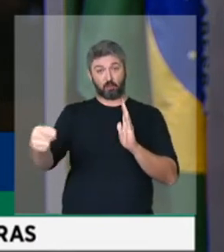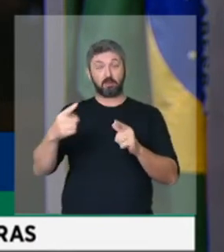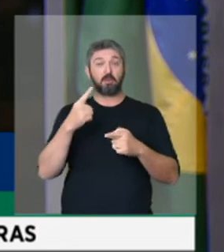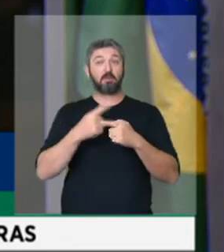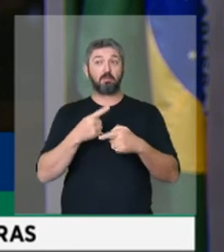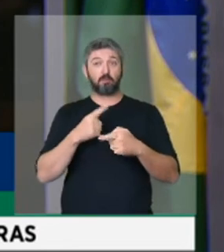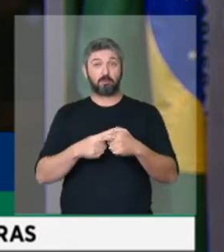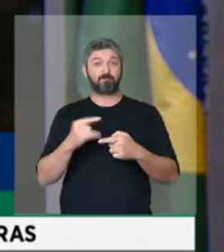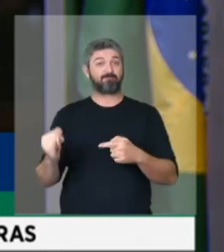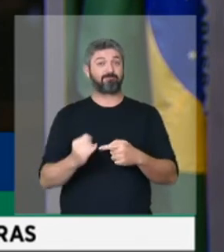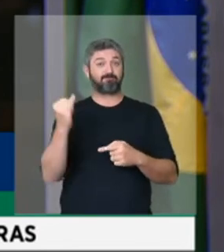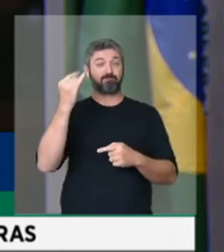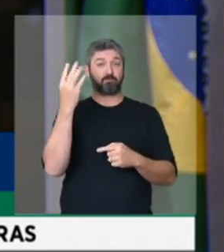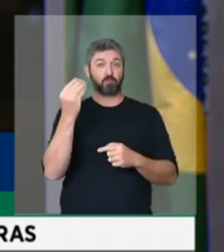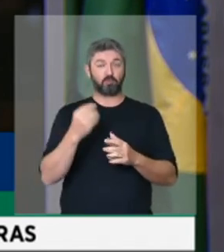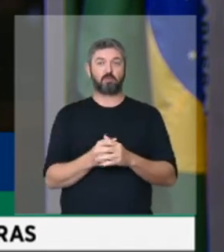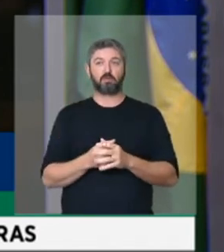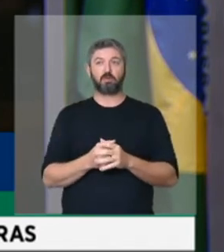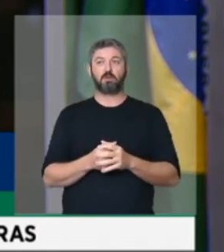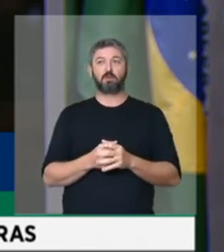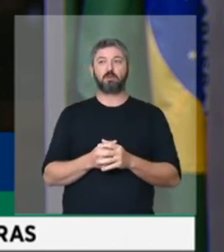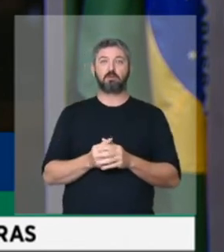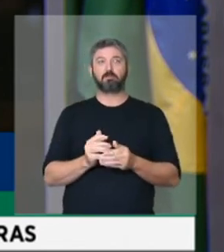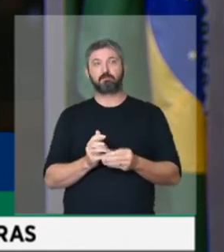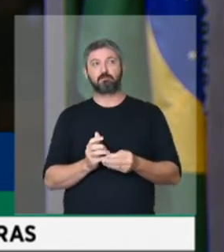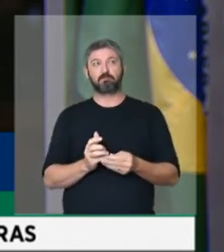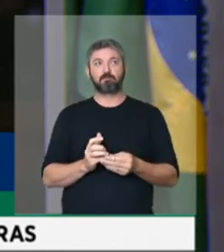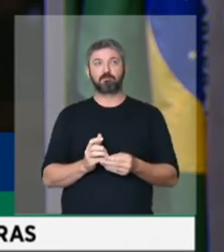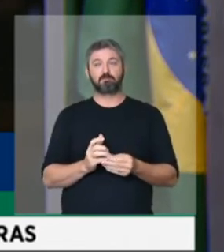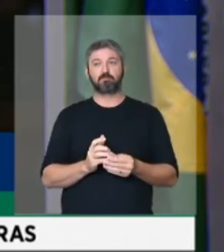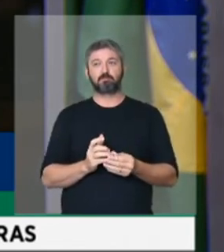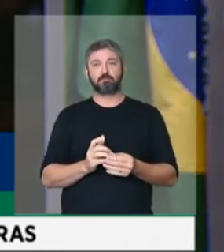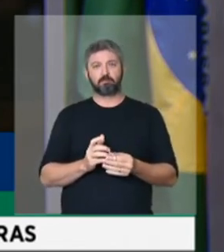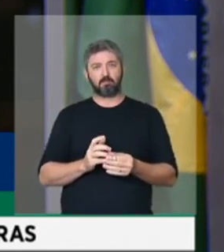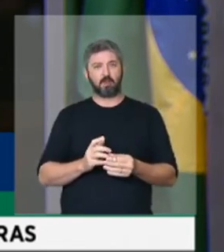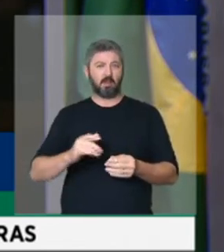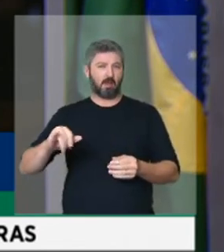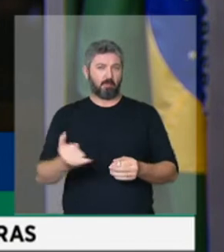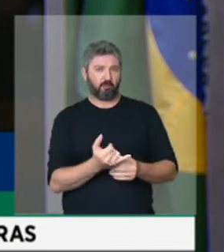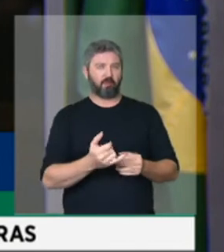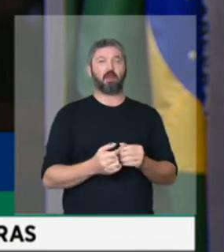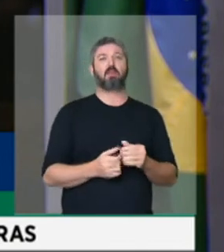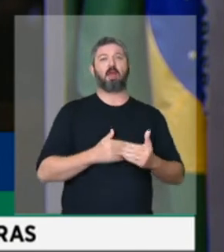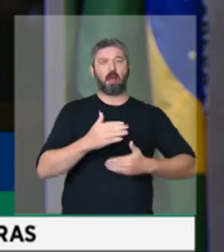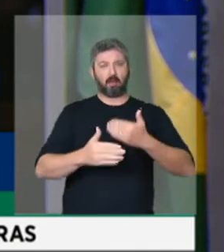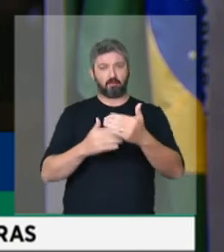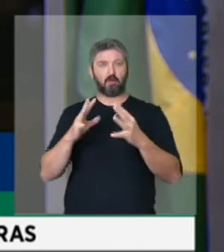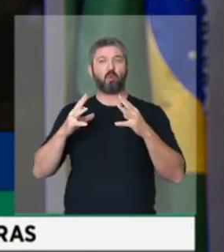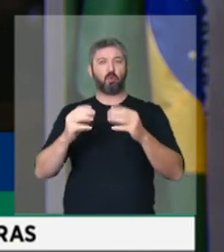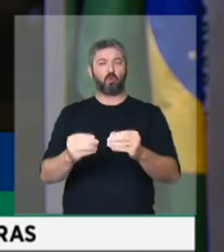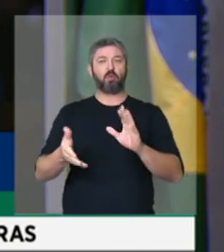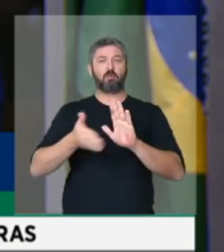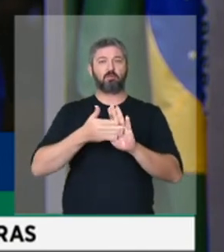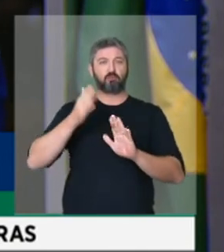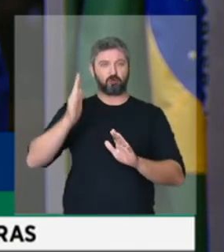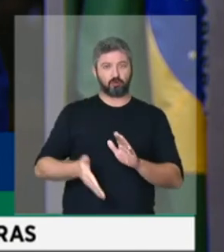TÍNHAMOS ANTES. POR ISSO NÓS APOIAMOS O TEXTO DO RELATOR NASCIMENTO, E PEDIMOS AGORA ATENÇÃO ESPECIAL AOS